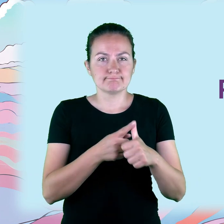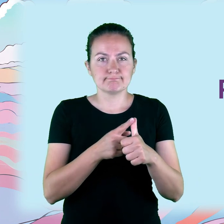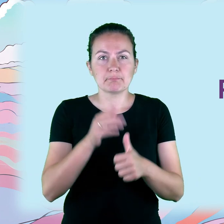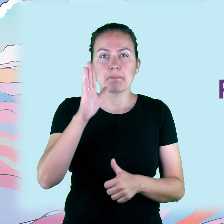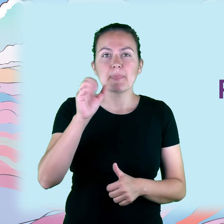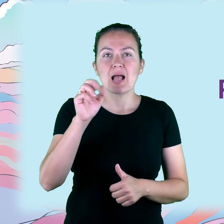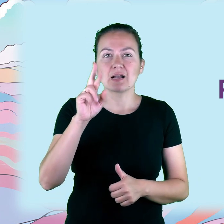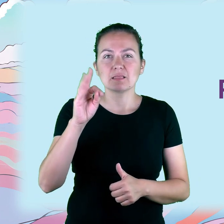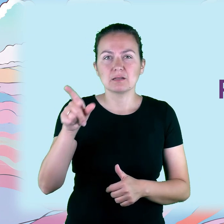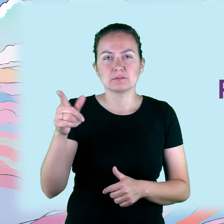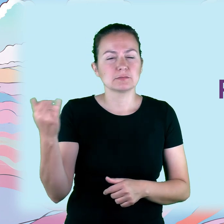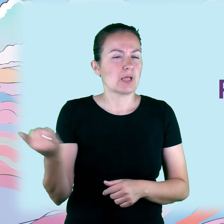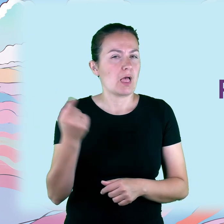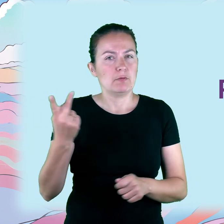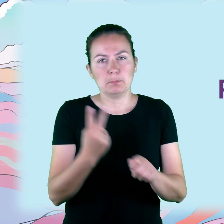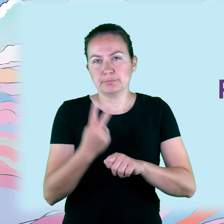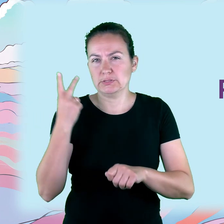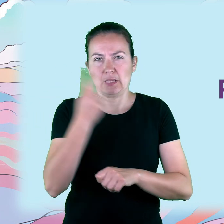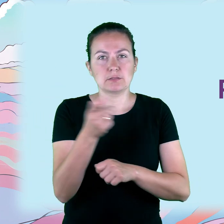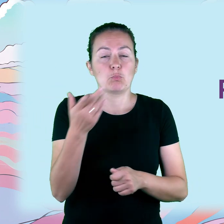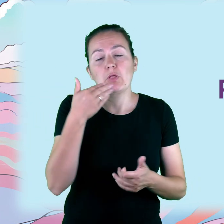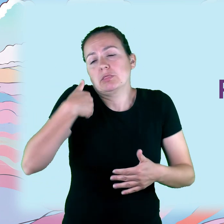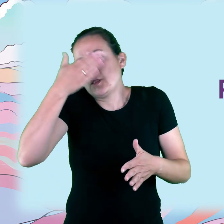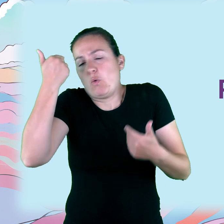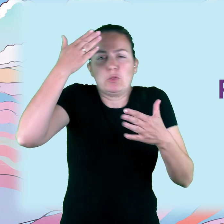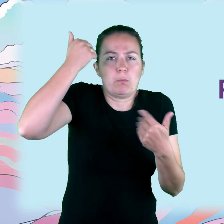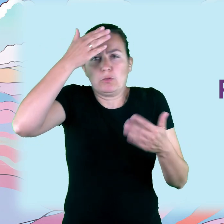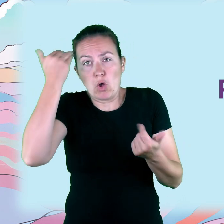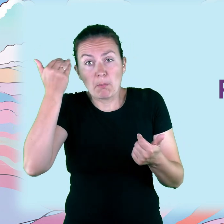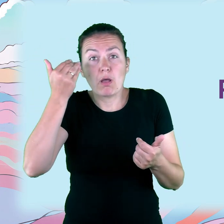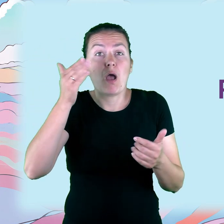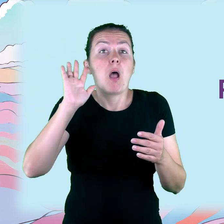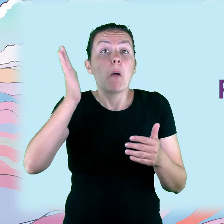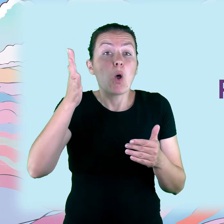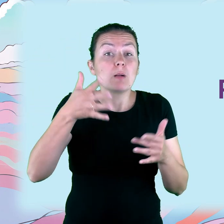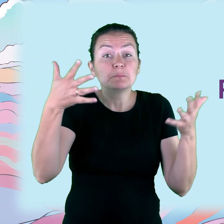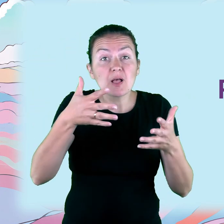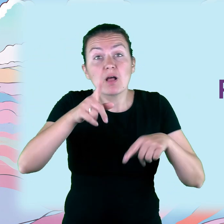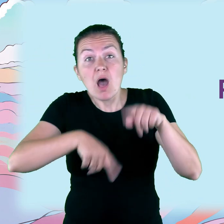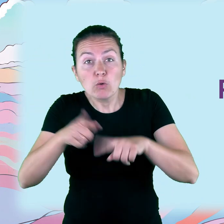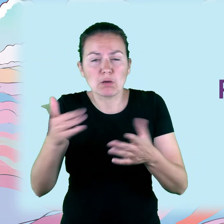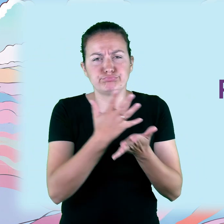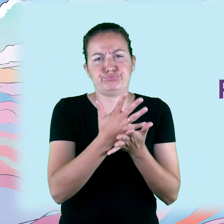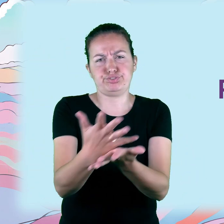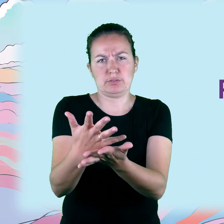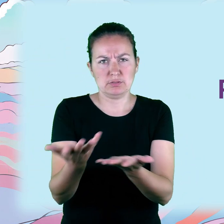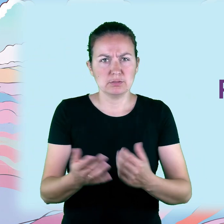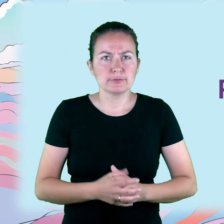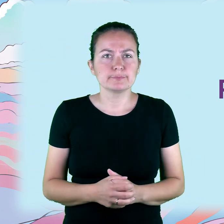1. Bartek jak zawsze robi z igły widły. Mówi, że nic nie umie, a potem dostaje same piątki ze sprawdzianów.